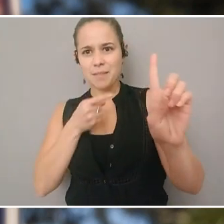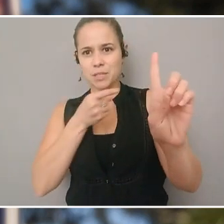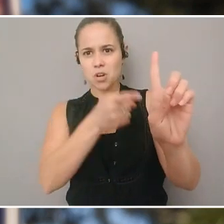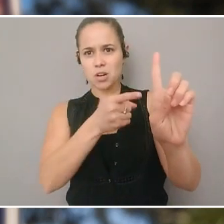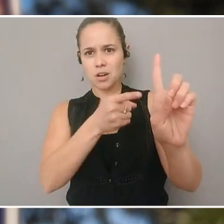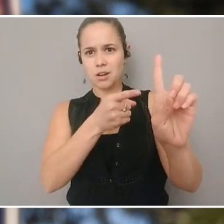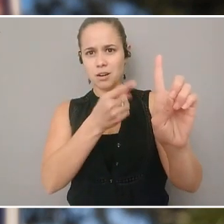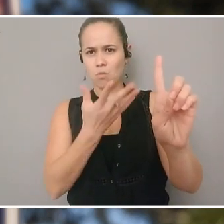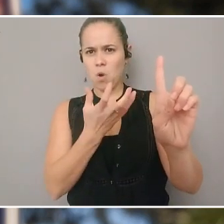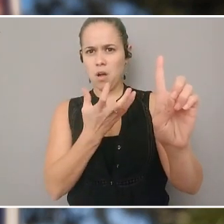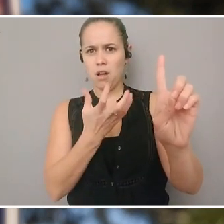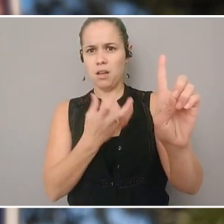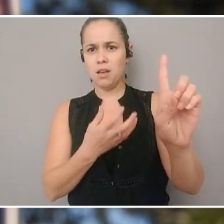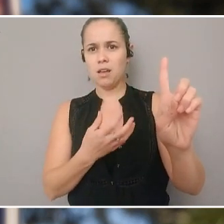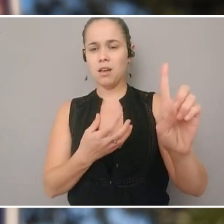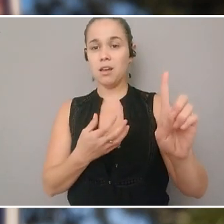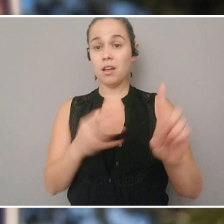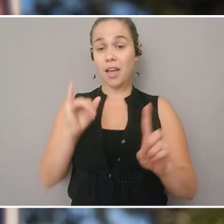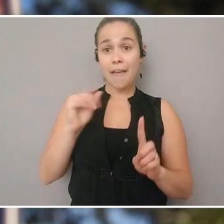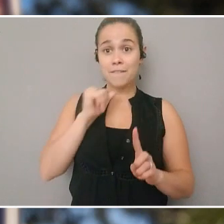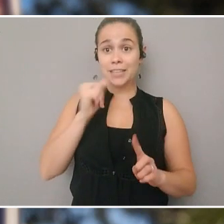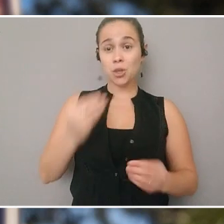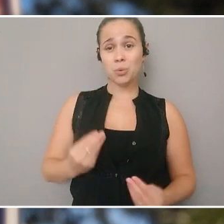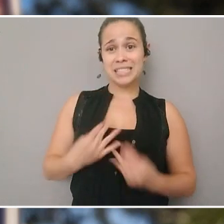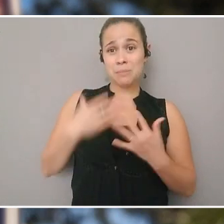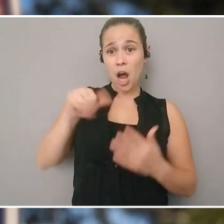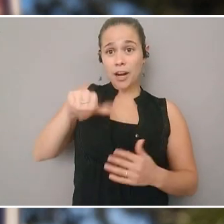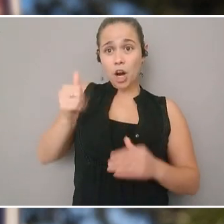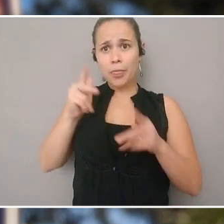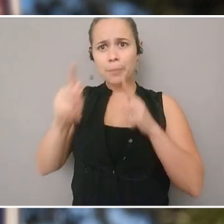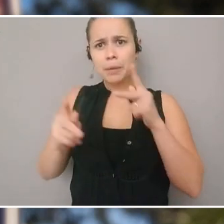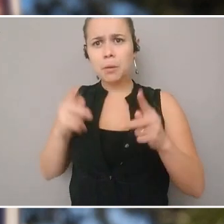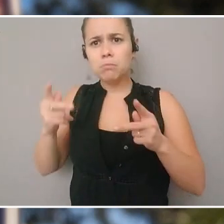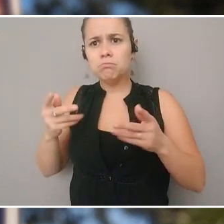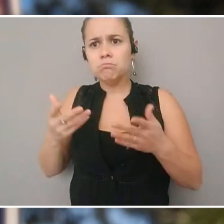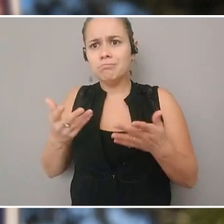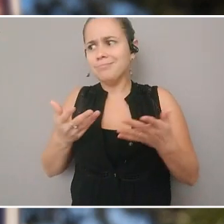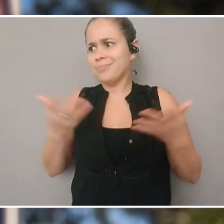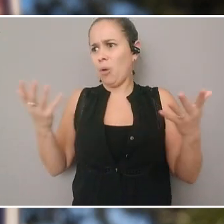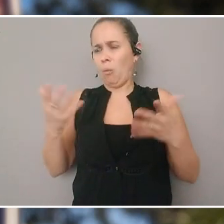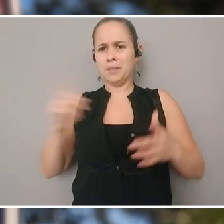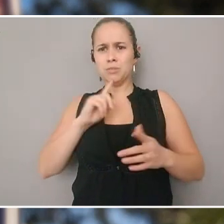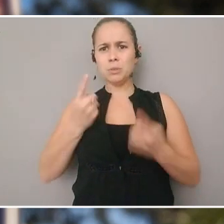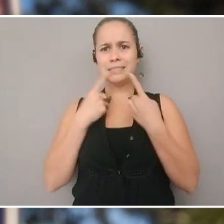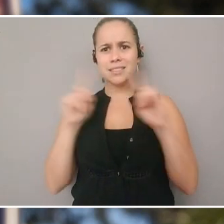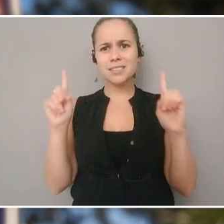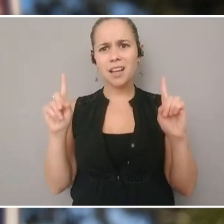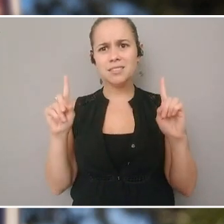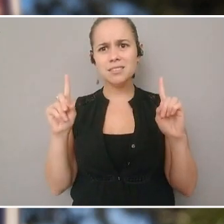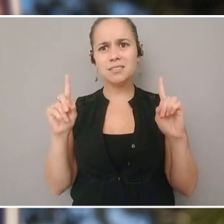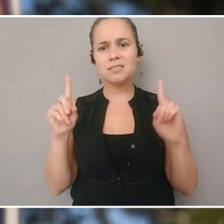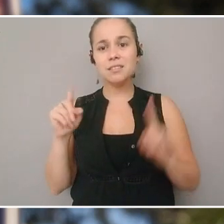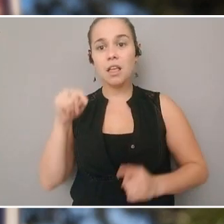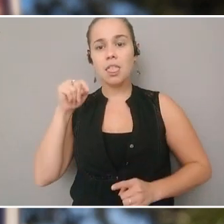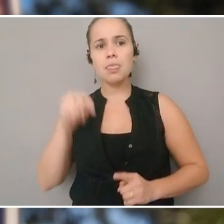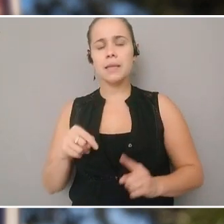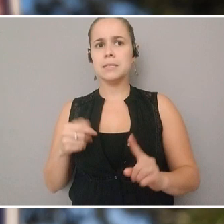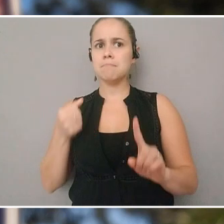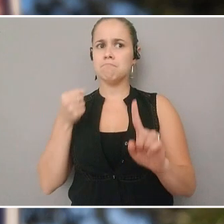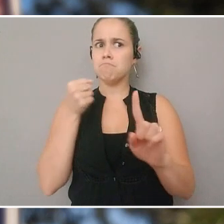Dr. Moore. Si no inspiro a otros, entonces ¿Qué he logrado realmente? Esto